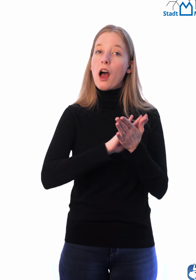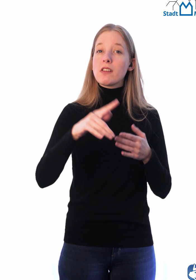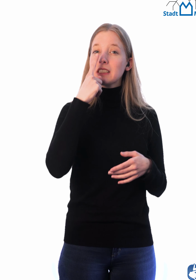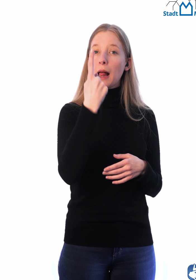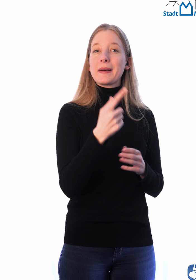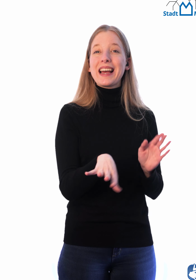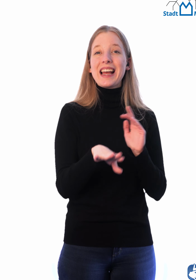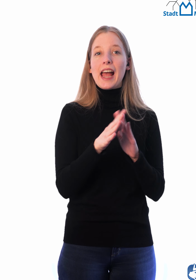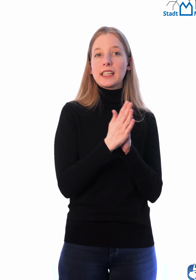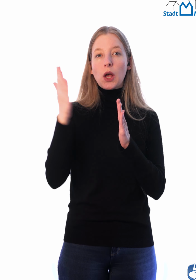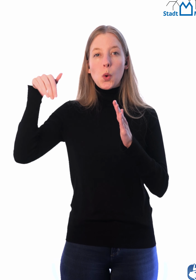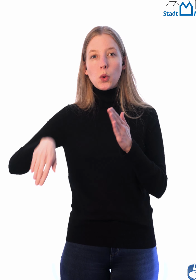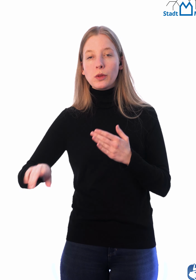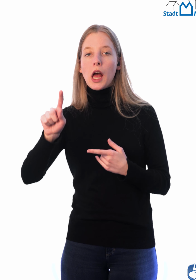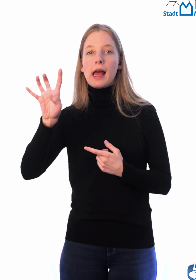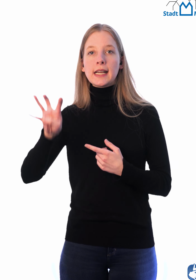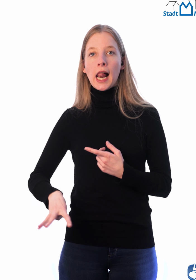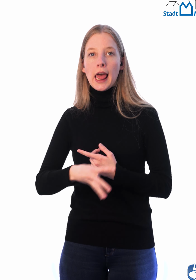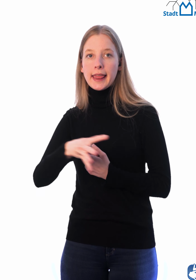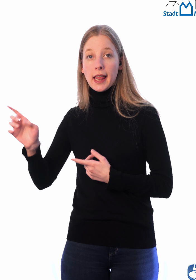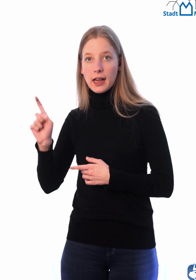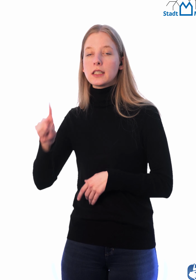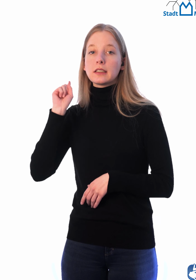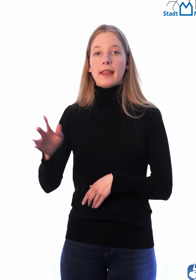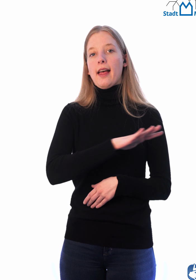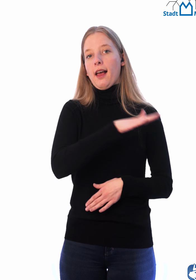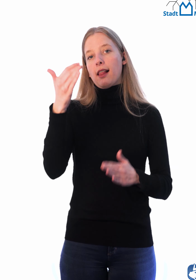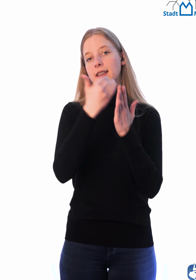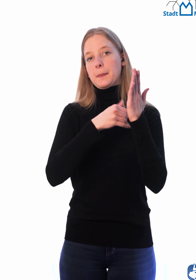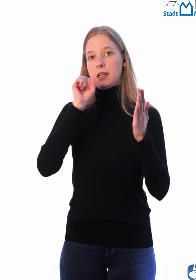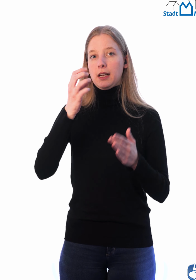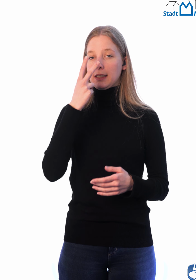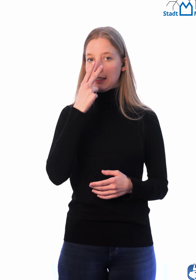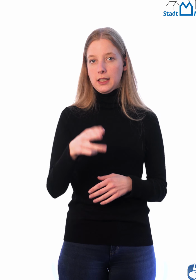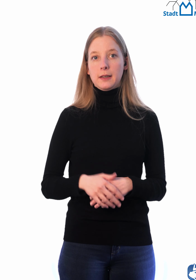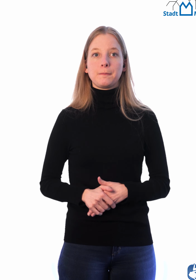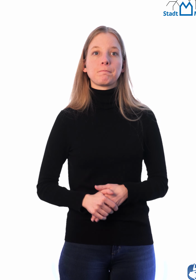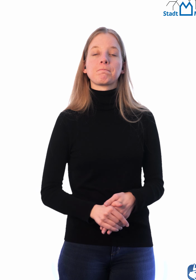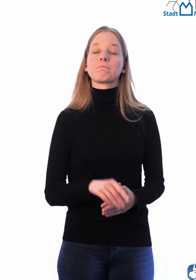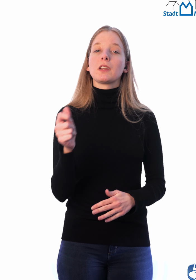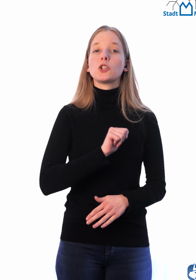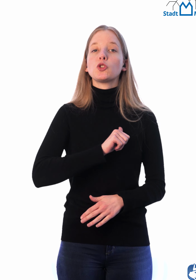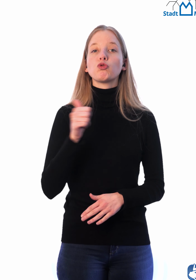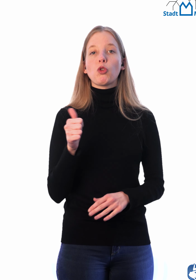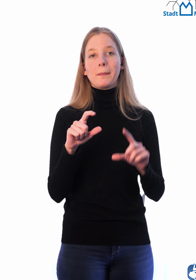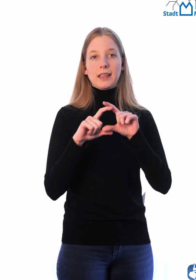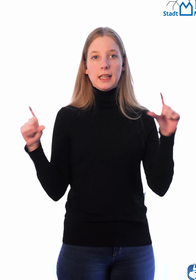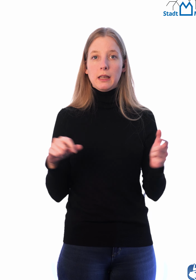Kicken Sie rechts unten auf ‚ZUM KALENDER‘ für alle Termine. Top-Themen